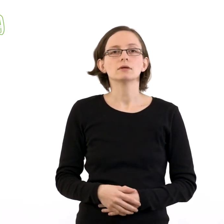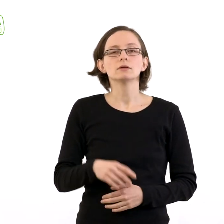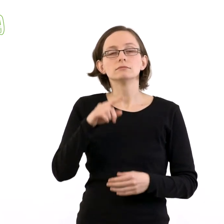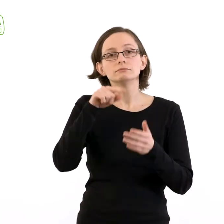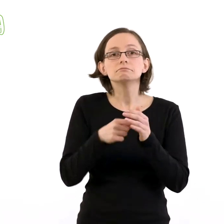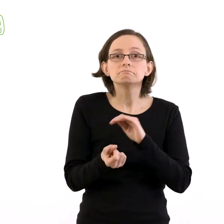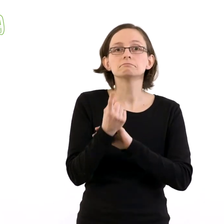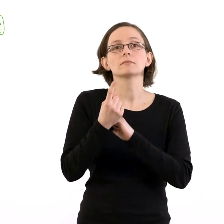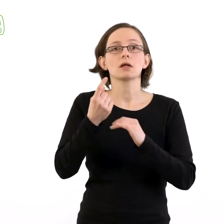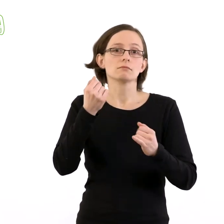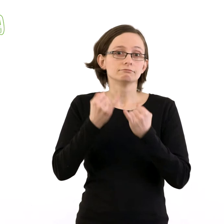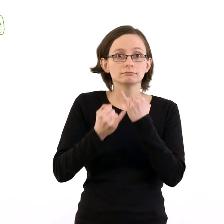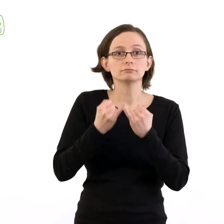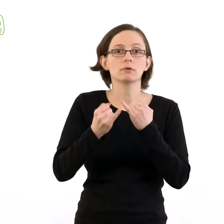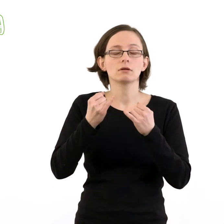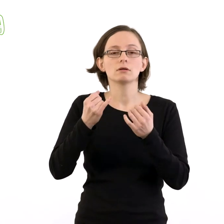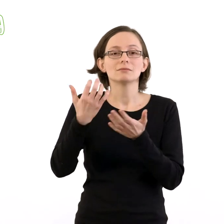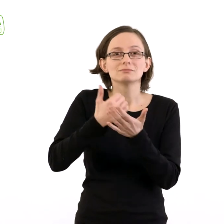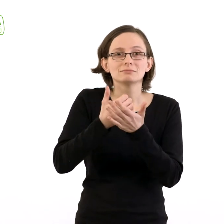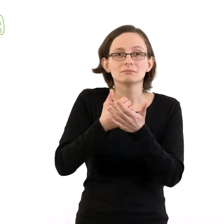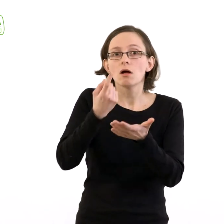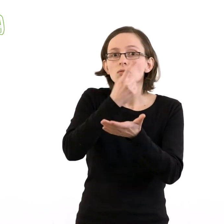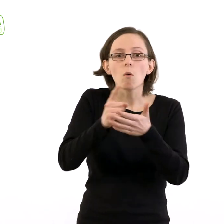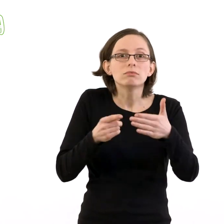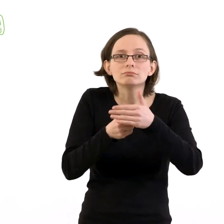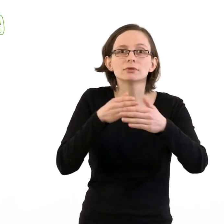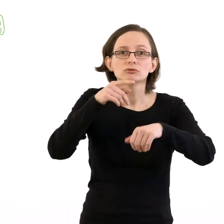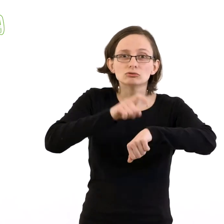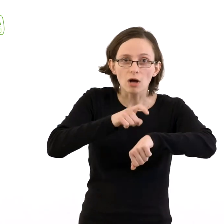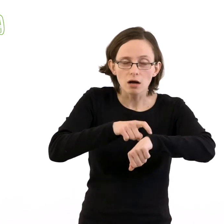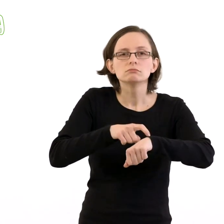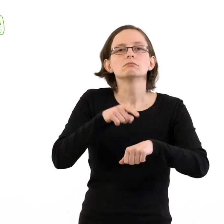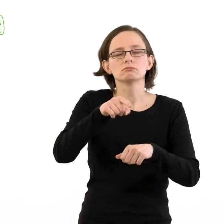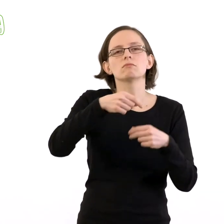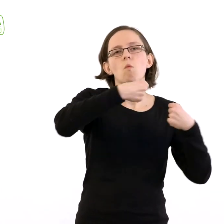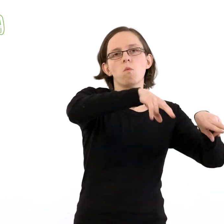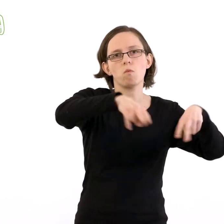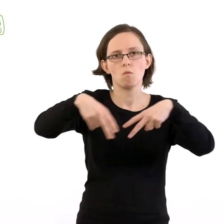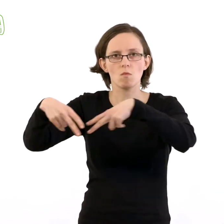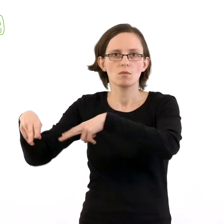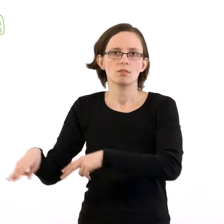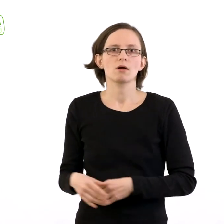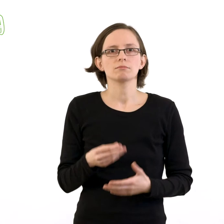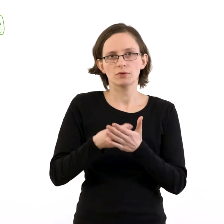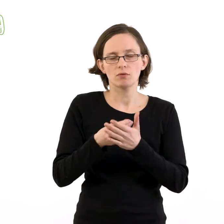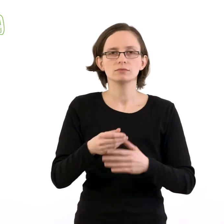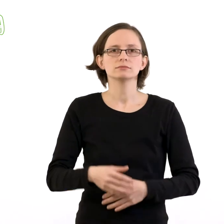W przypadku tradycyjnych platform środki wpłacone na nieudaną zbiórkę wracają do wpłacających.